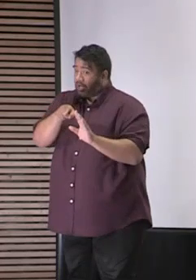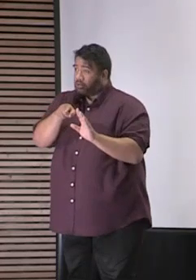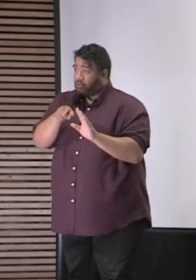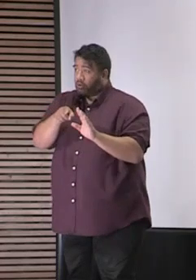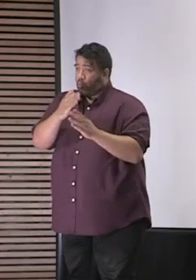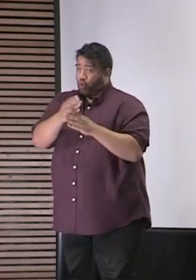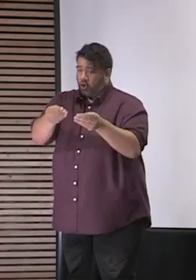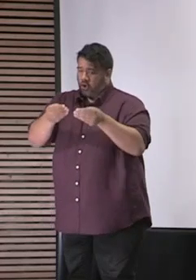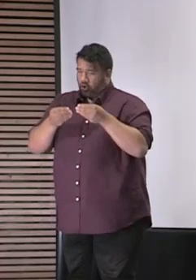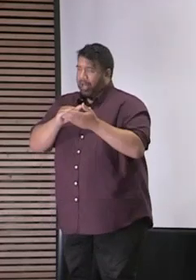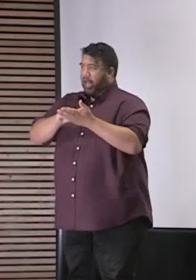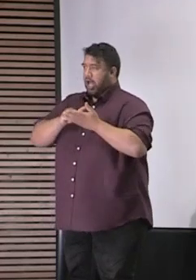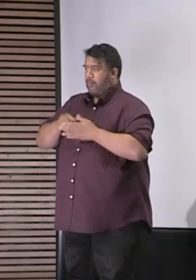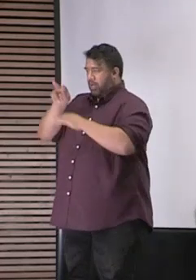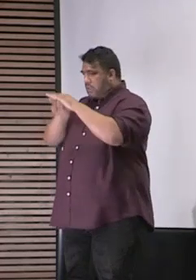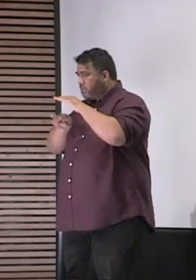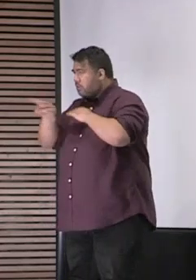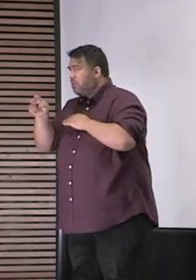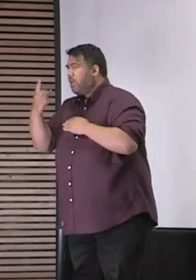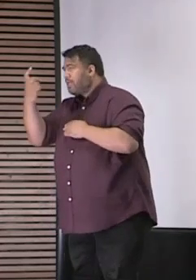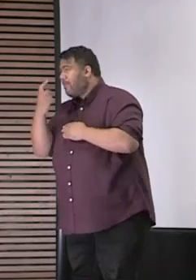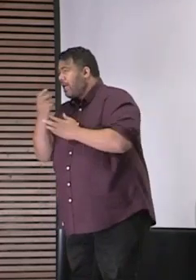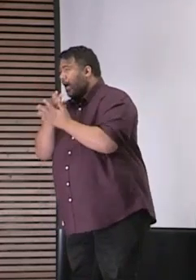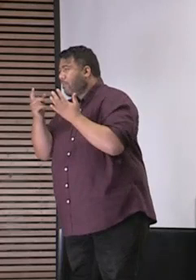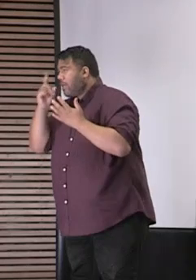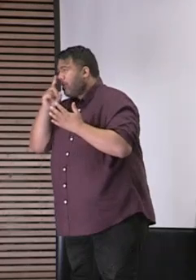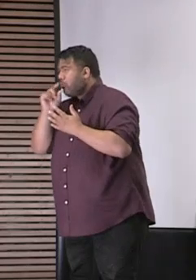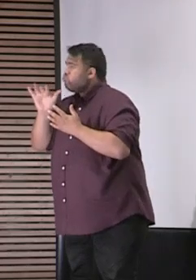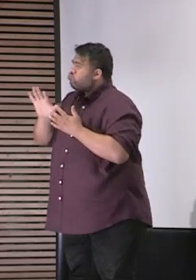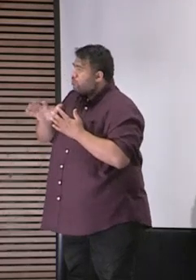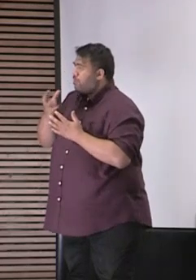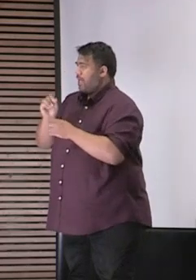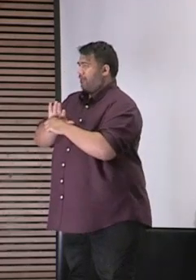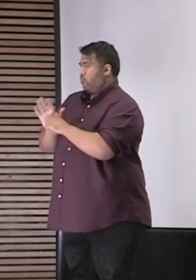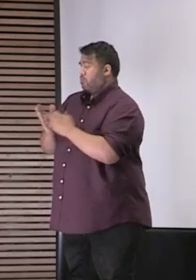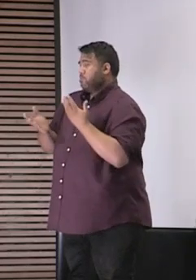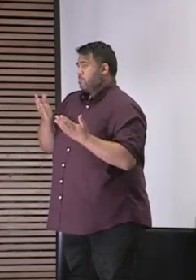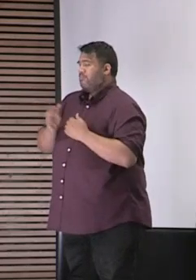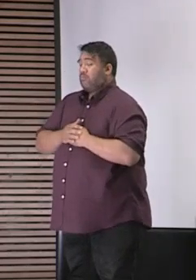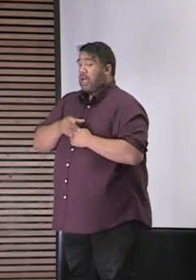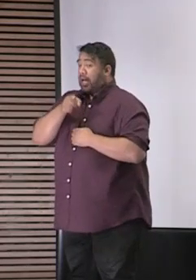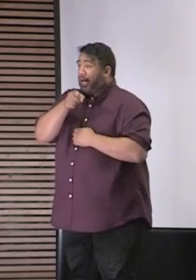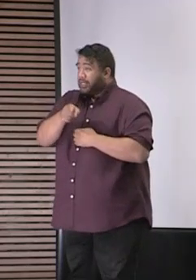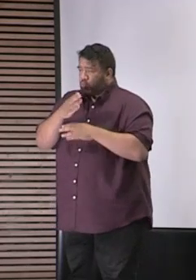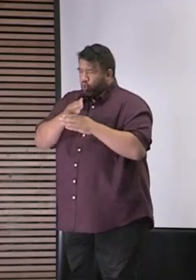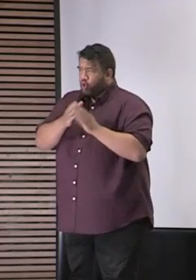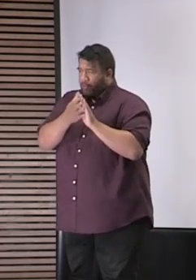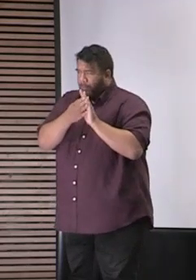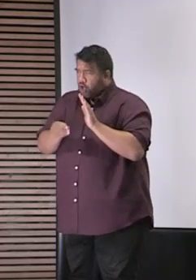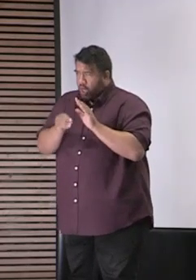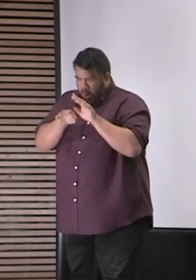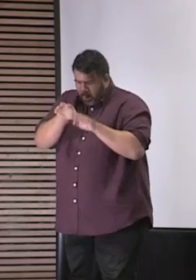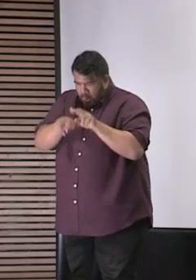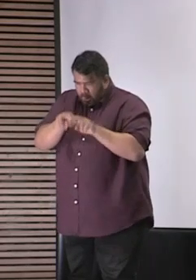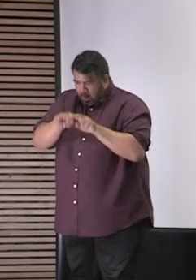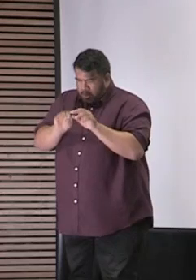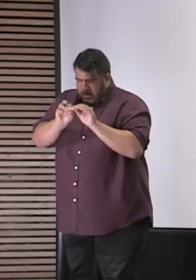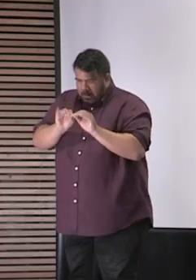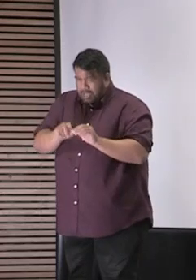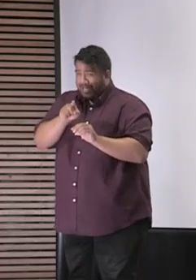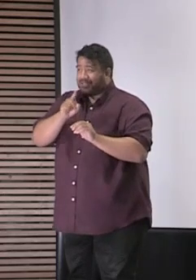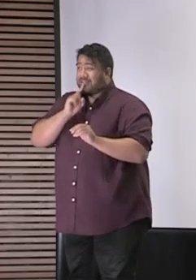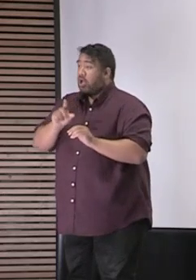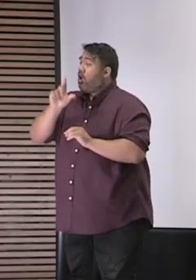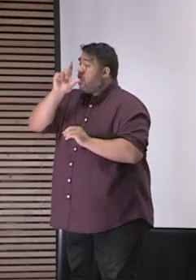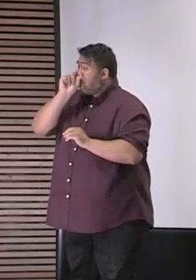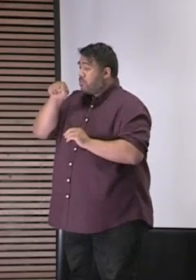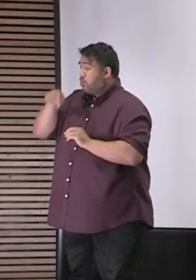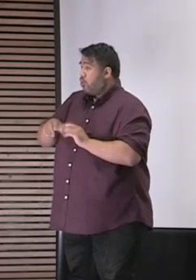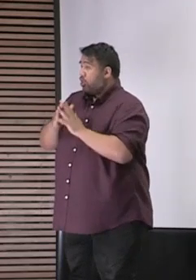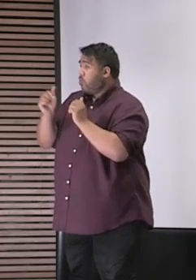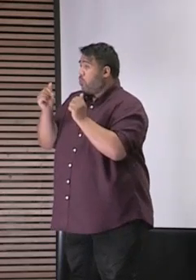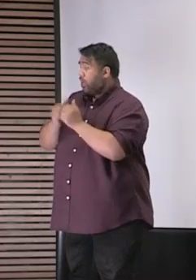bioestático y utilizando